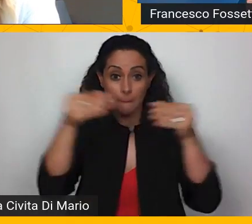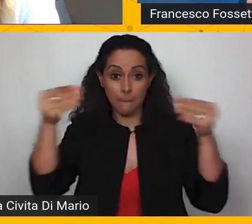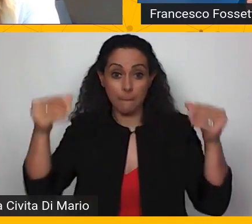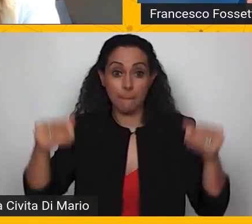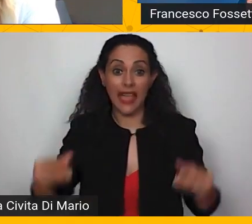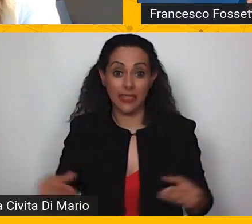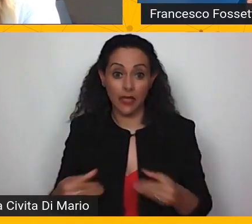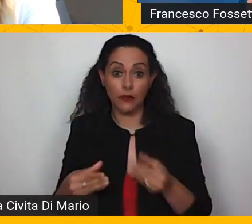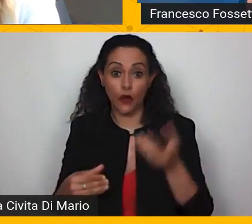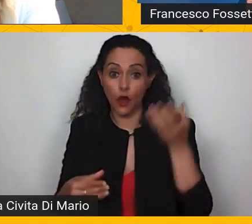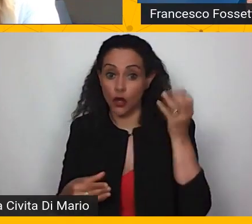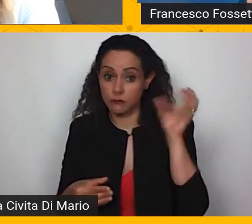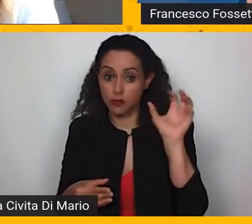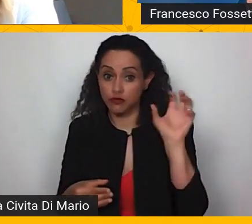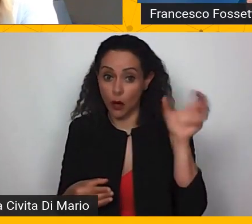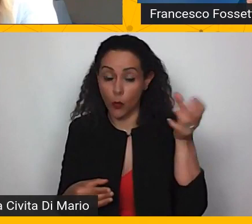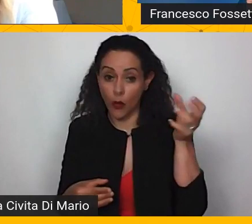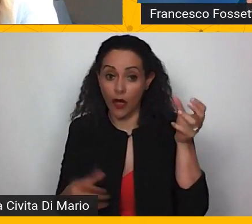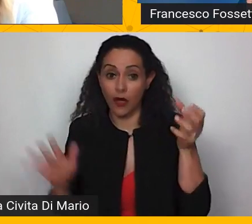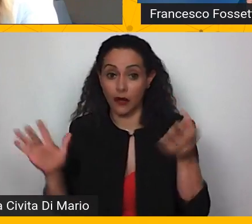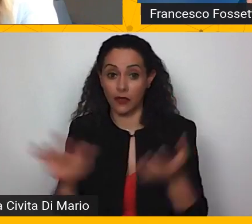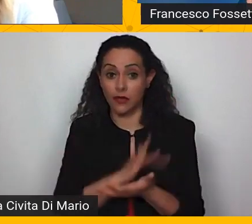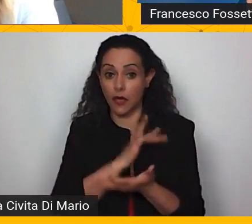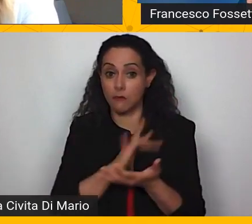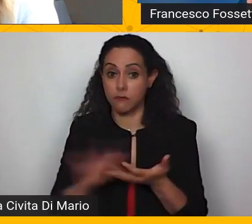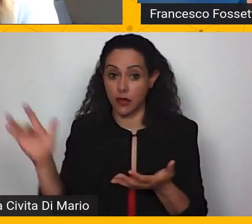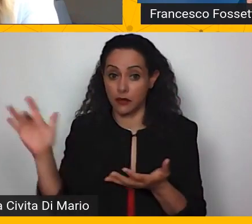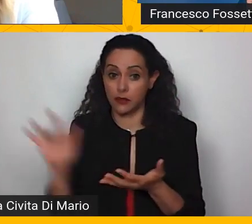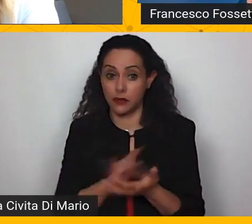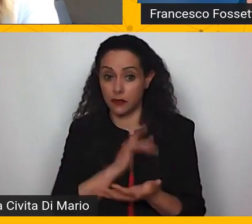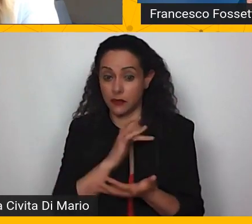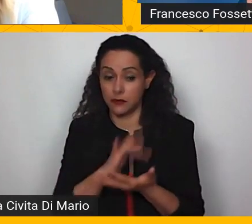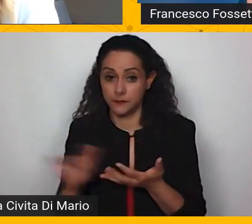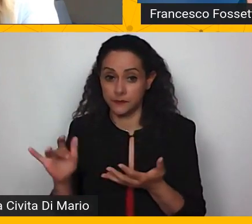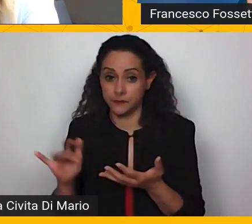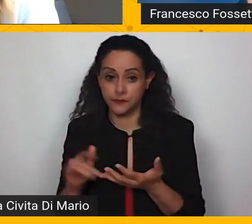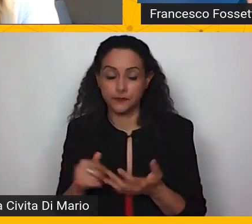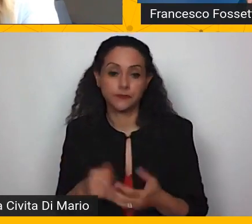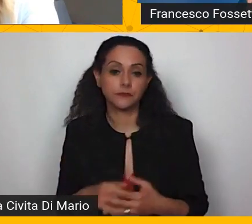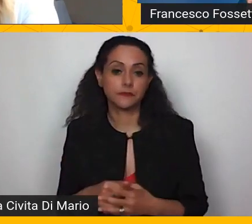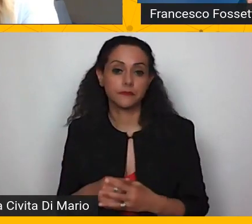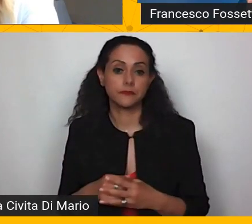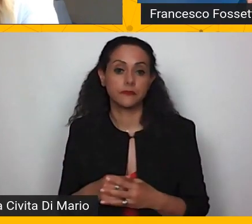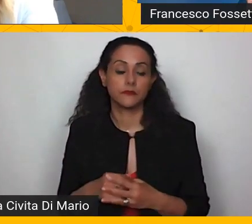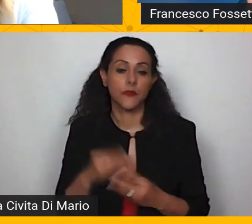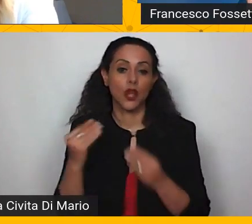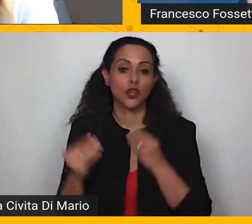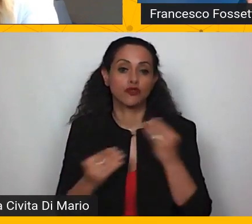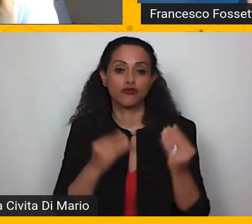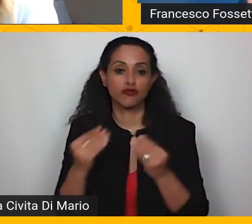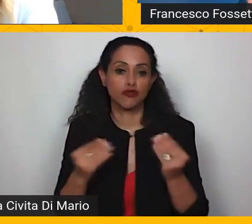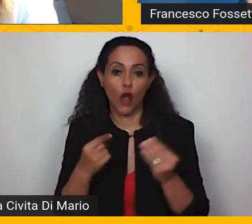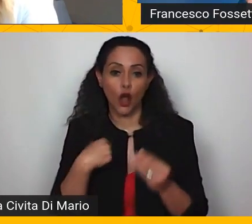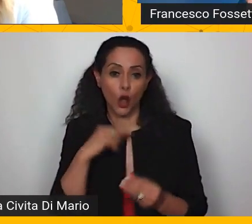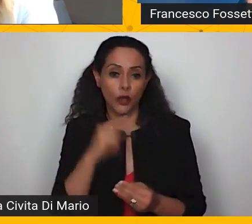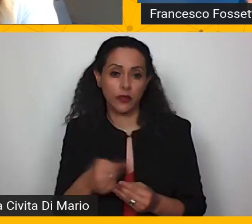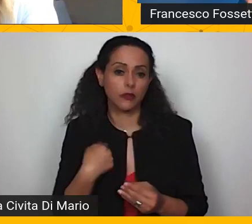su piattaforme mobile, quindi su smartphone e tablet eh ora i